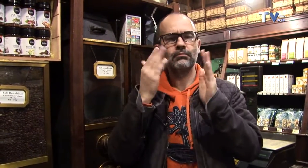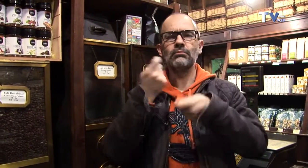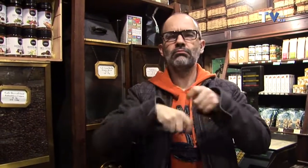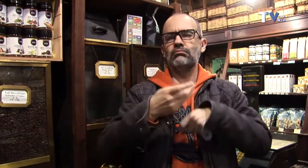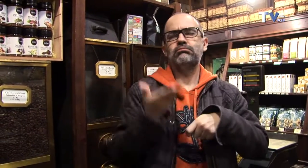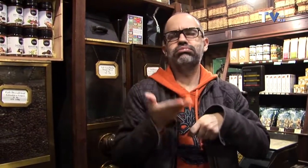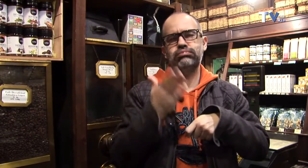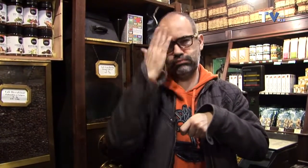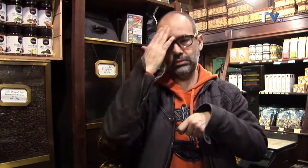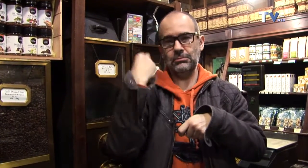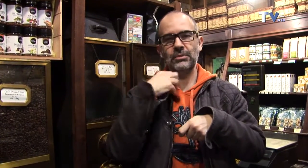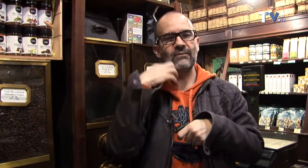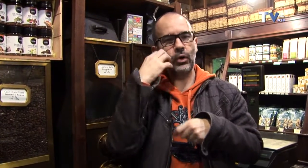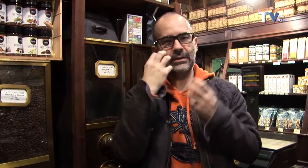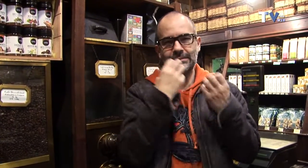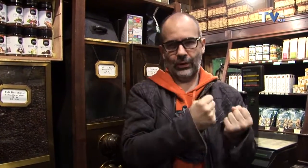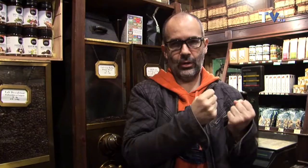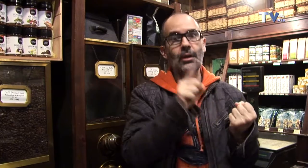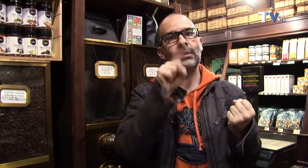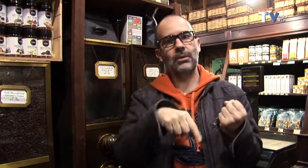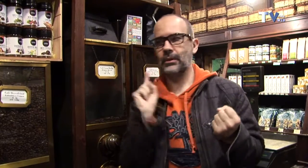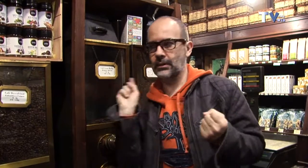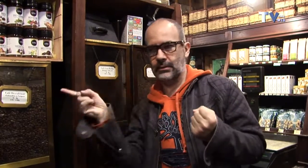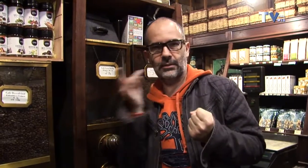Hace muchos años, la casa Gispert